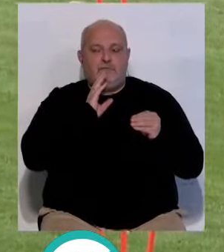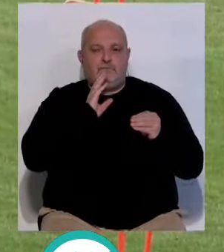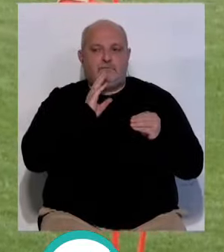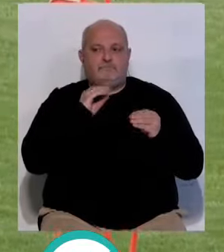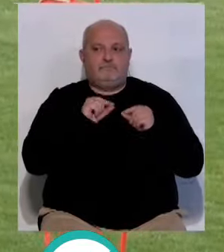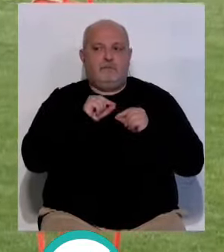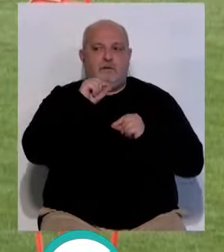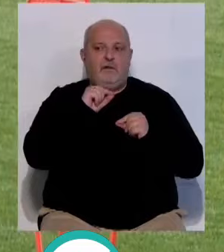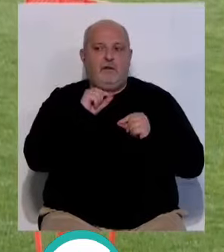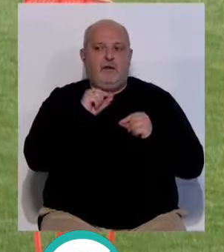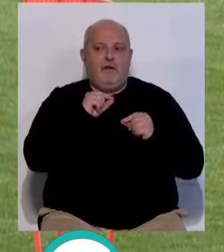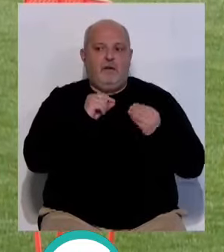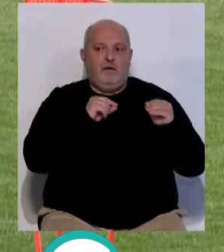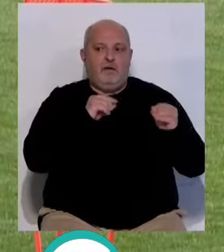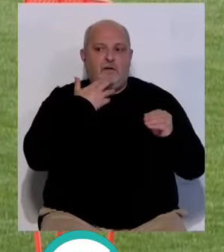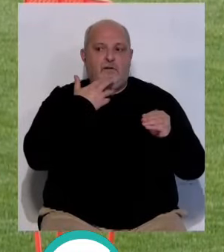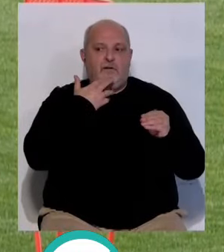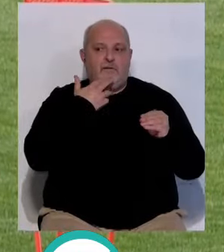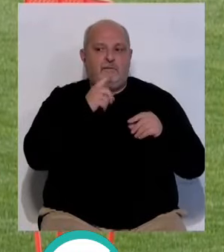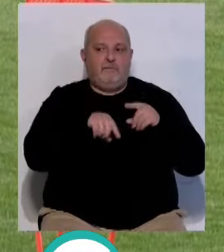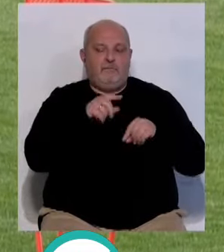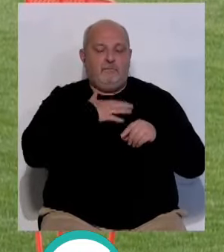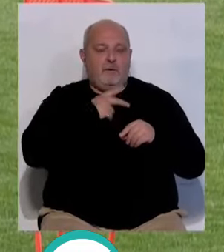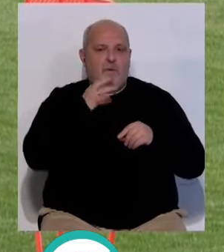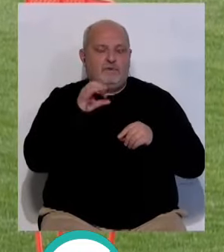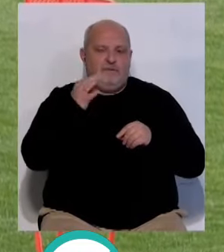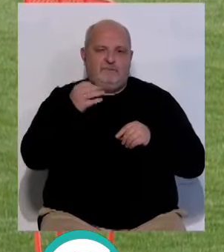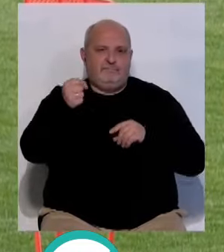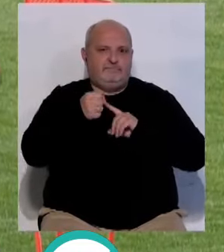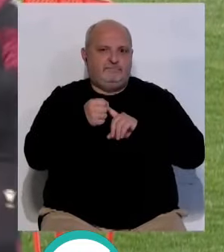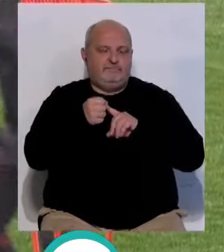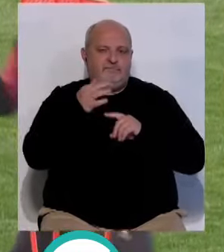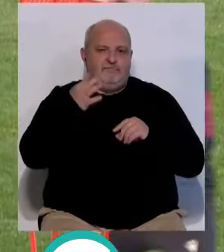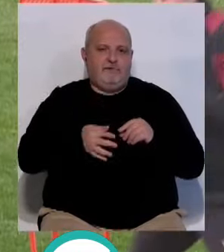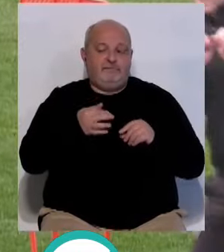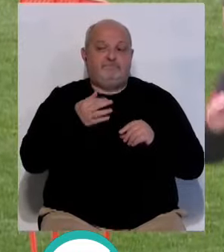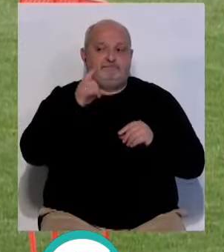pues Contar con alguien si según pero para mí Luis Debería ser fijo lo que me sorprende para